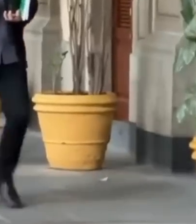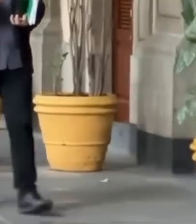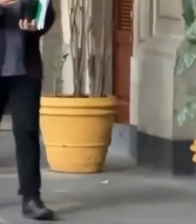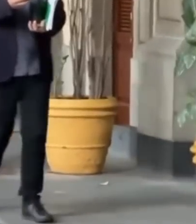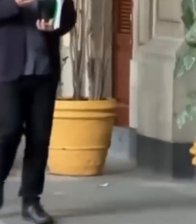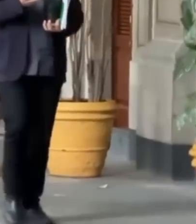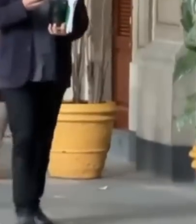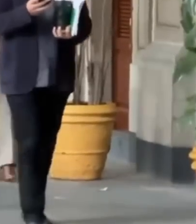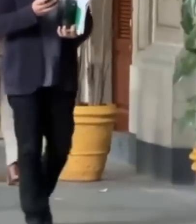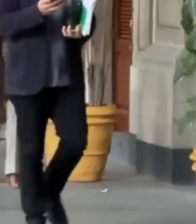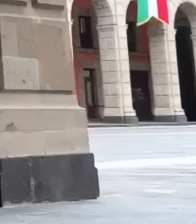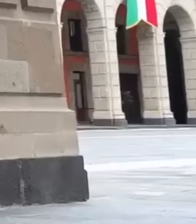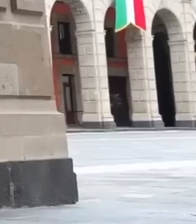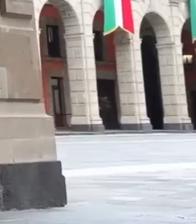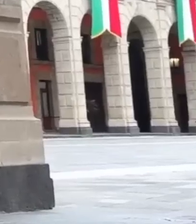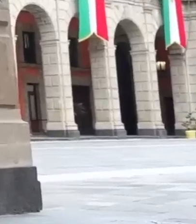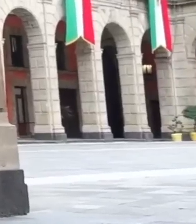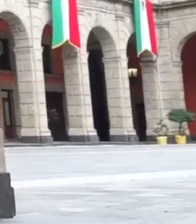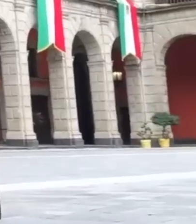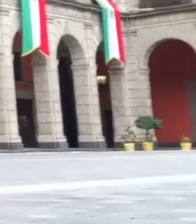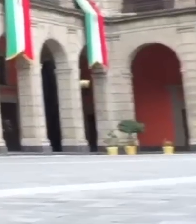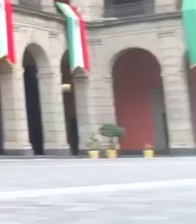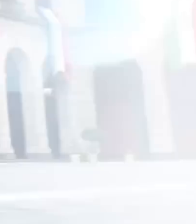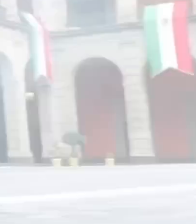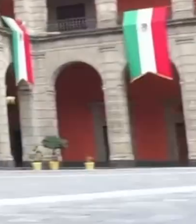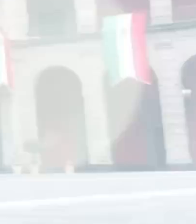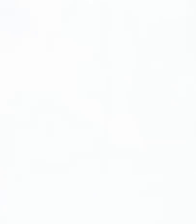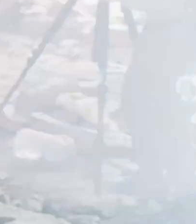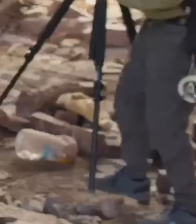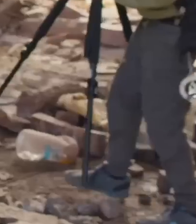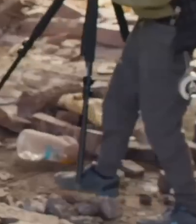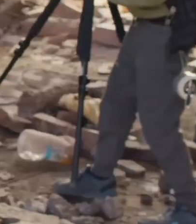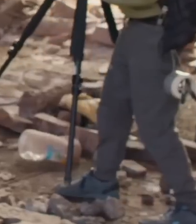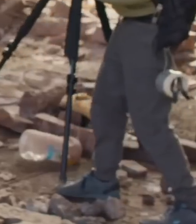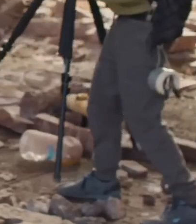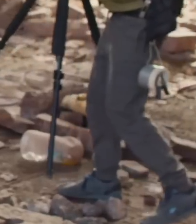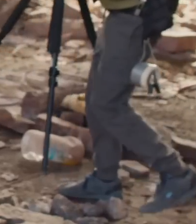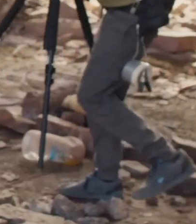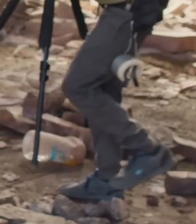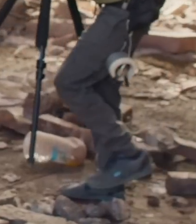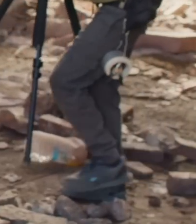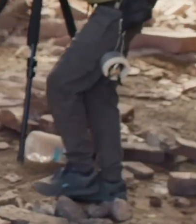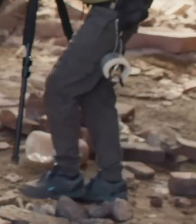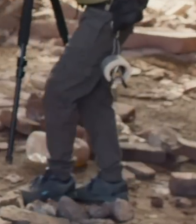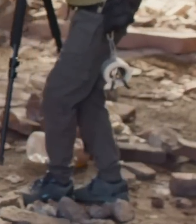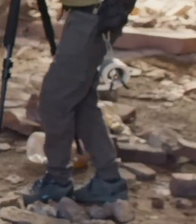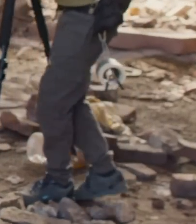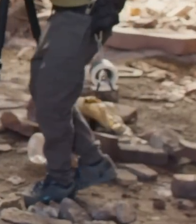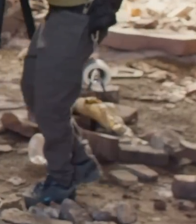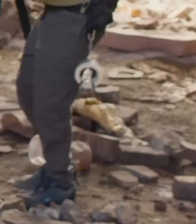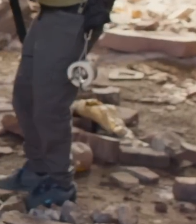a llamar a personal con conocimiento sobre el tema para exhibir el reportaje montado por el medio más